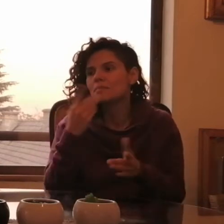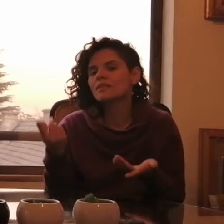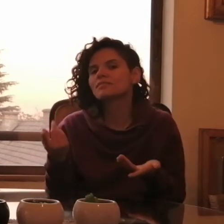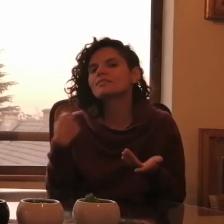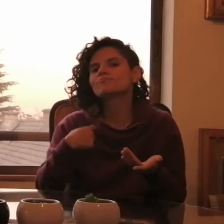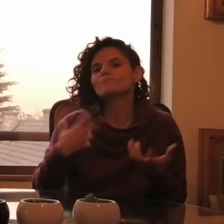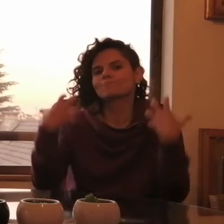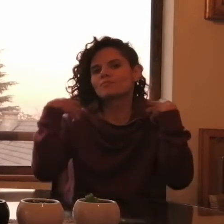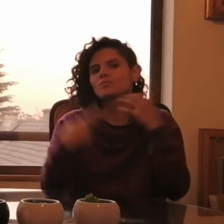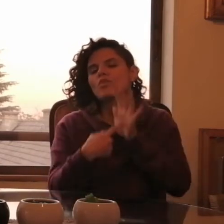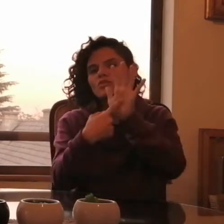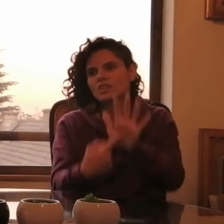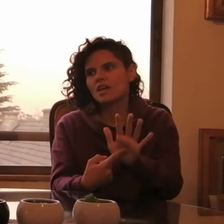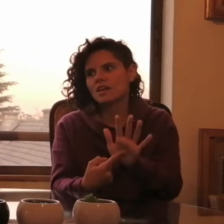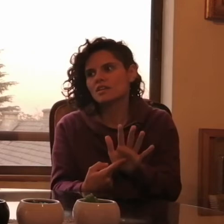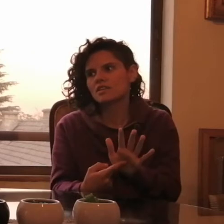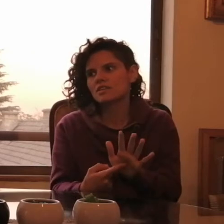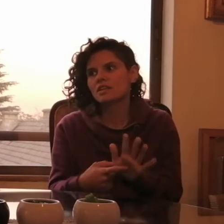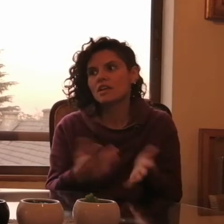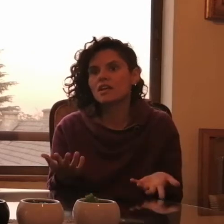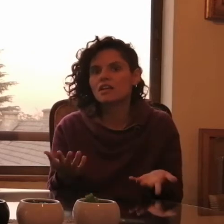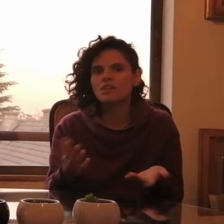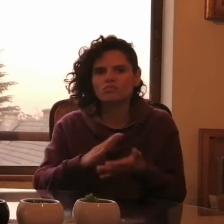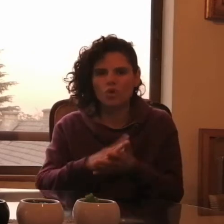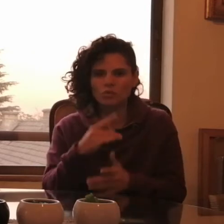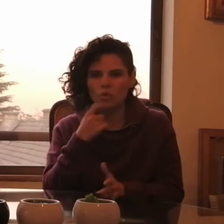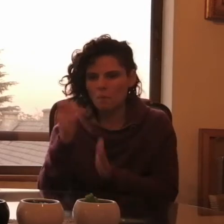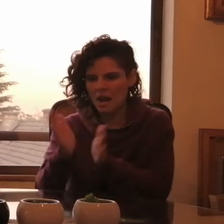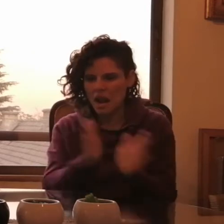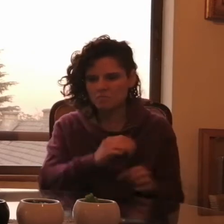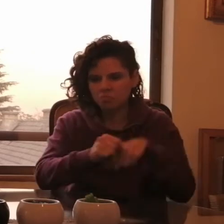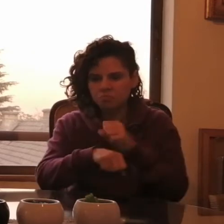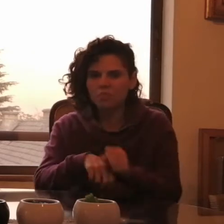gente que nada es tan estructurado incluso las ingenirías - los ingenieros